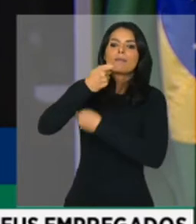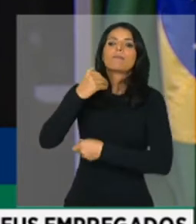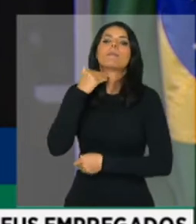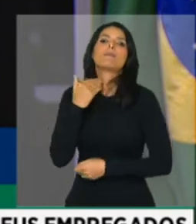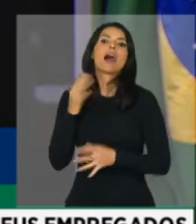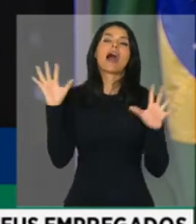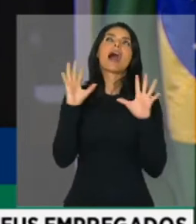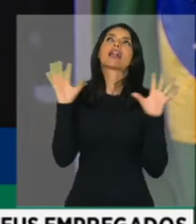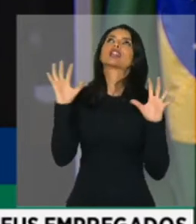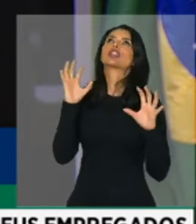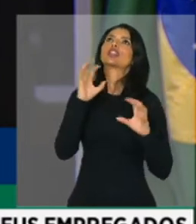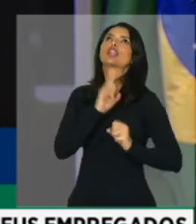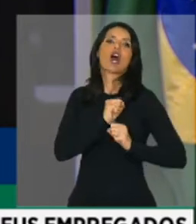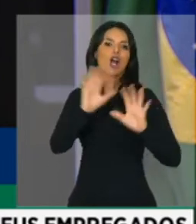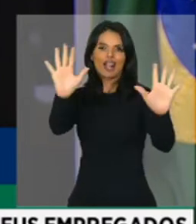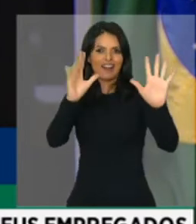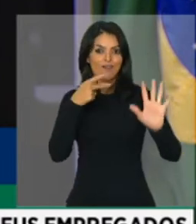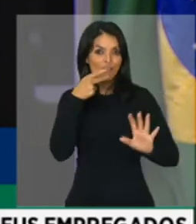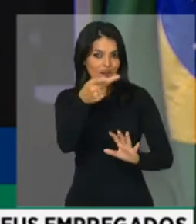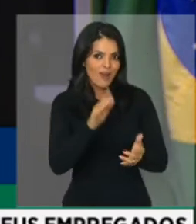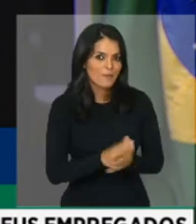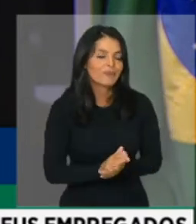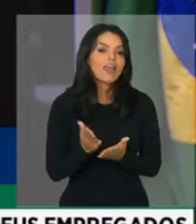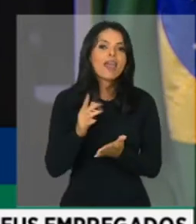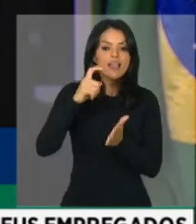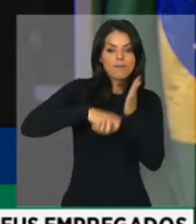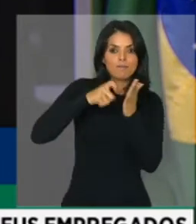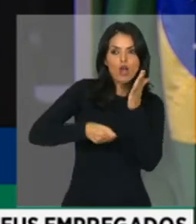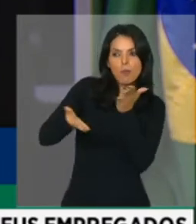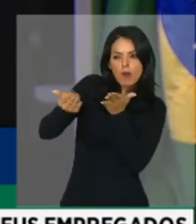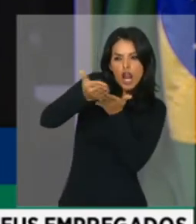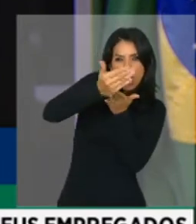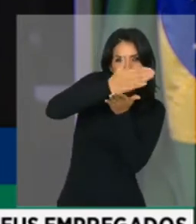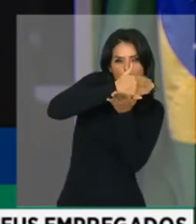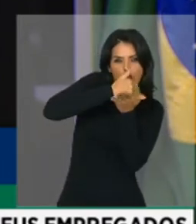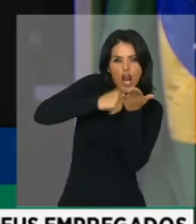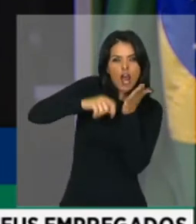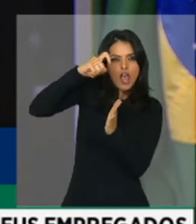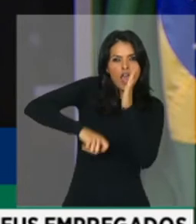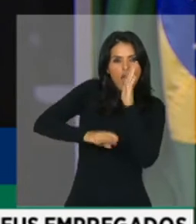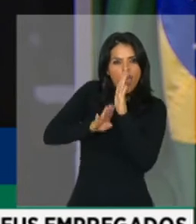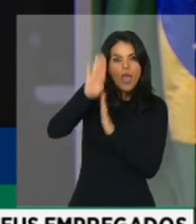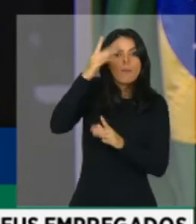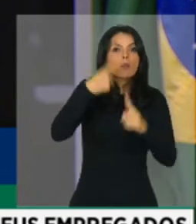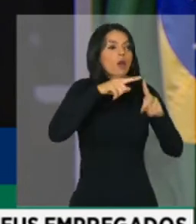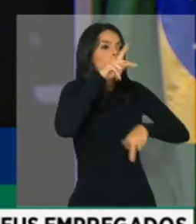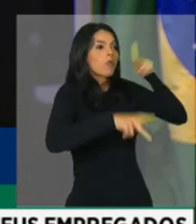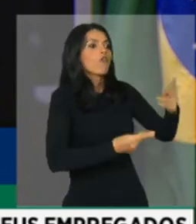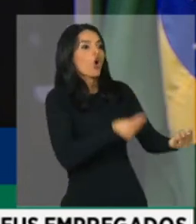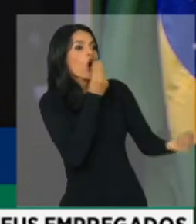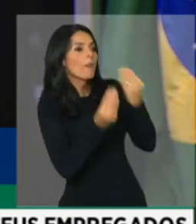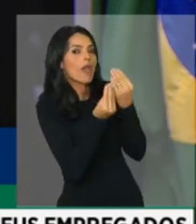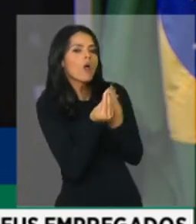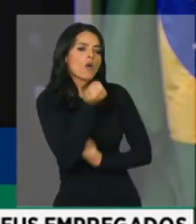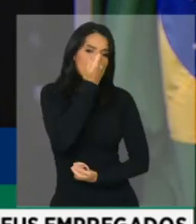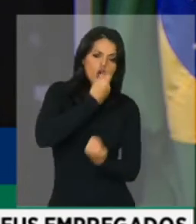FINANCEIRO ADORA. E EU RESPONDO... ARRECADAÇÃO FOI RECORDE PORQUE O POVO COMEU A ECONOMIA GIROU O DINHEIRO CIRCULOU, NÃO PRECISA SER UM